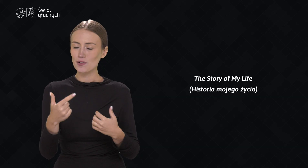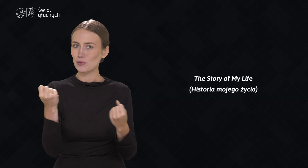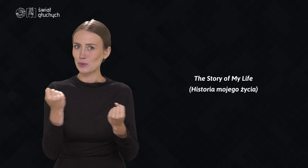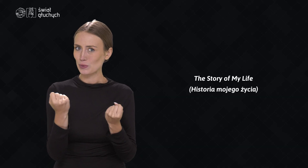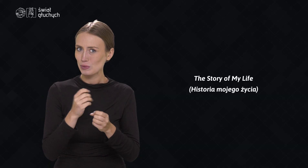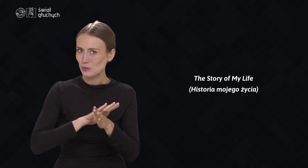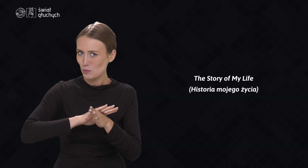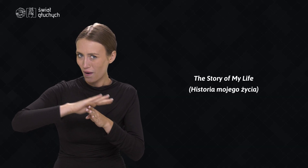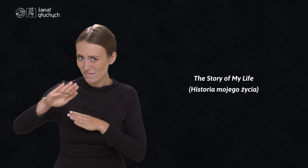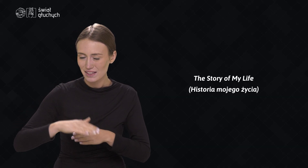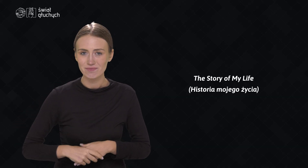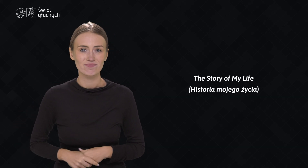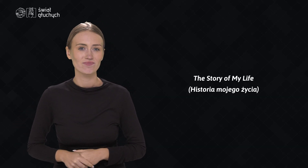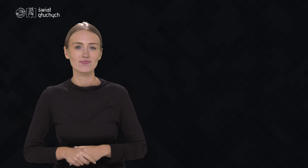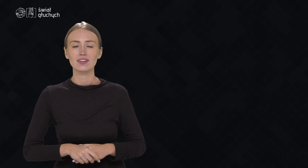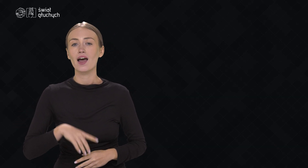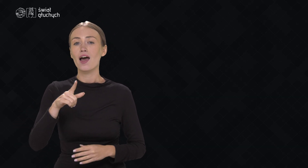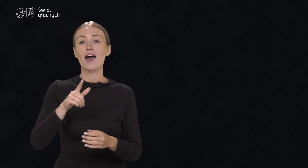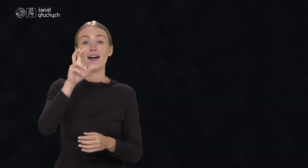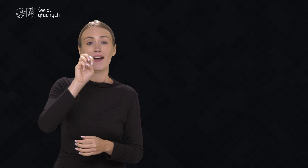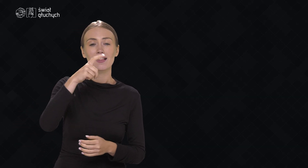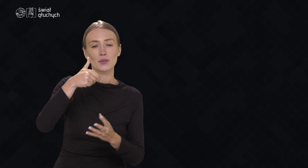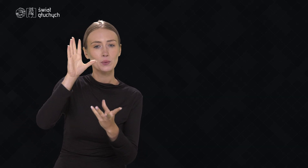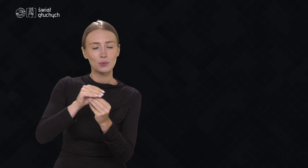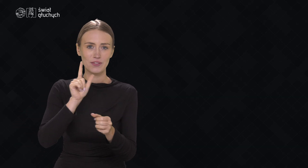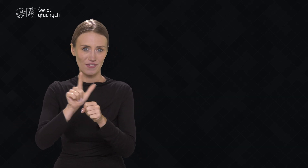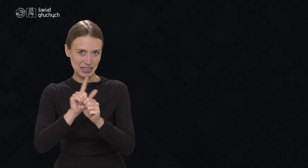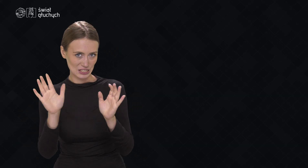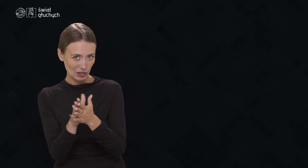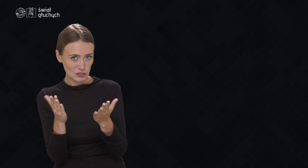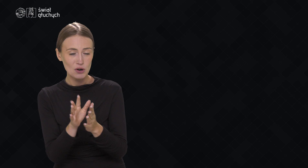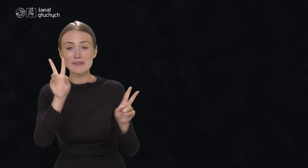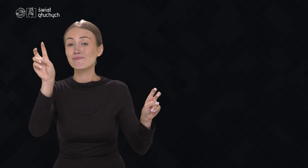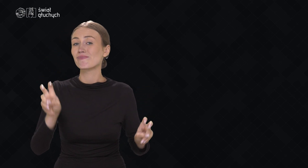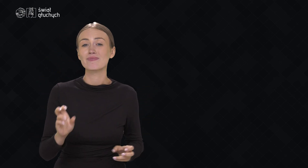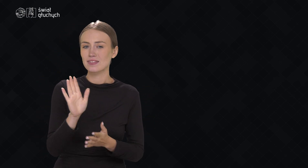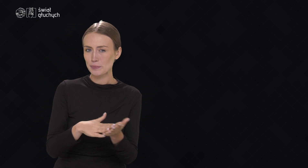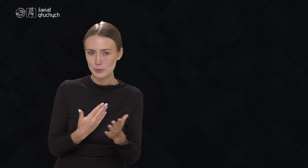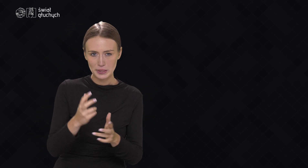która odniosła wielki sukces. Helen napisała w sumie 12 książek, w tym takie tytuły jak: